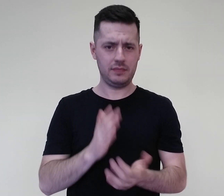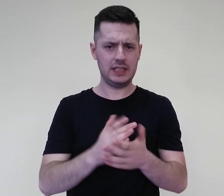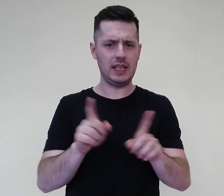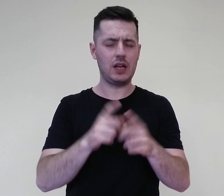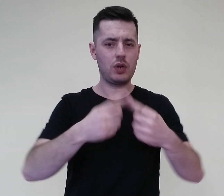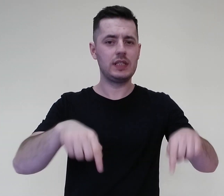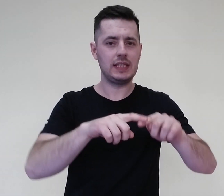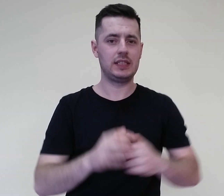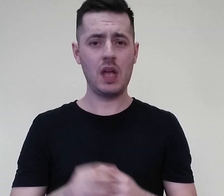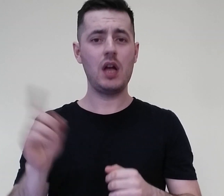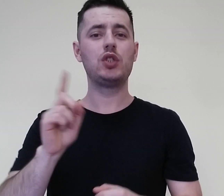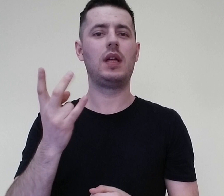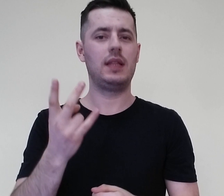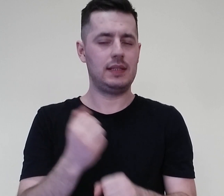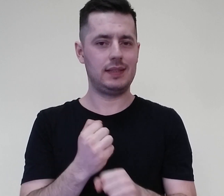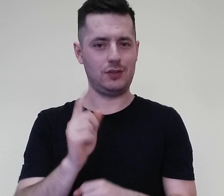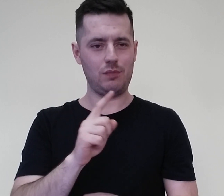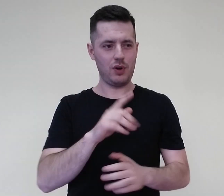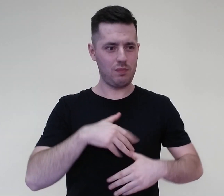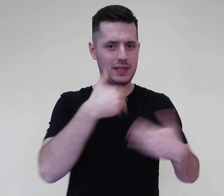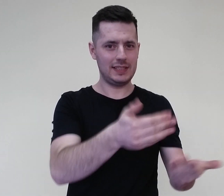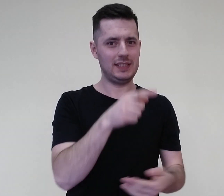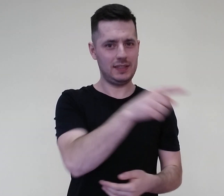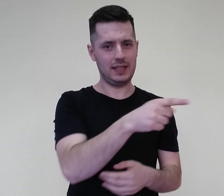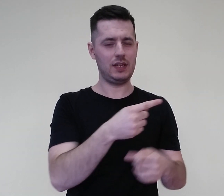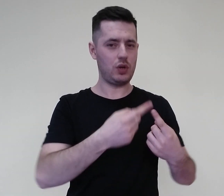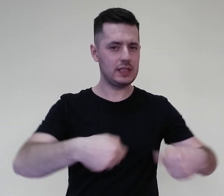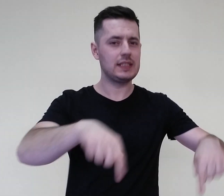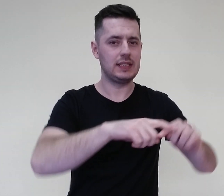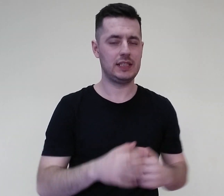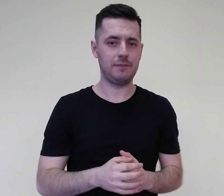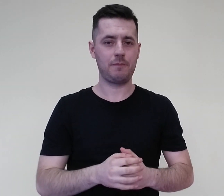Именно к ним надо обратиться, в случае нехватки средсты. Что надо предпринять для обращения?